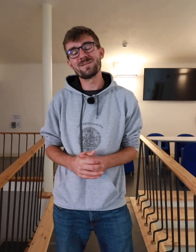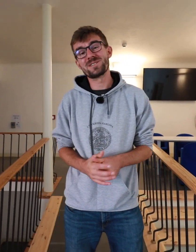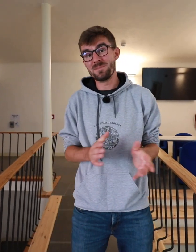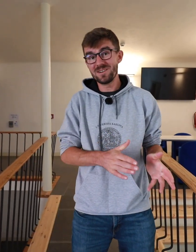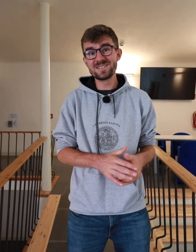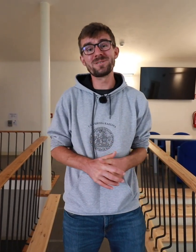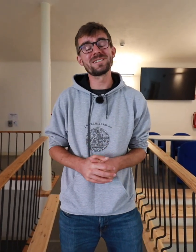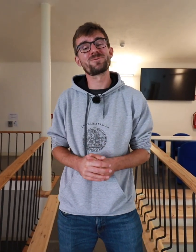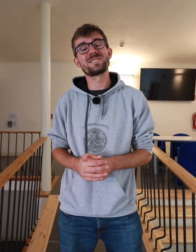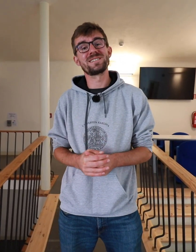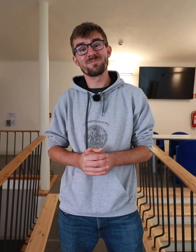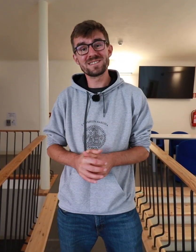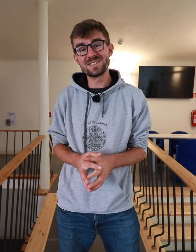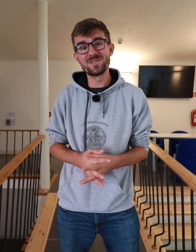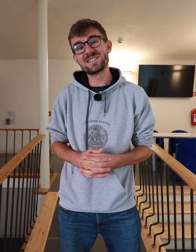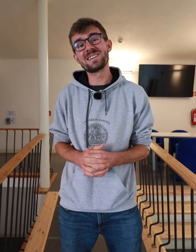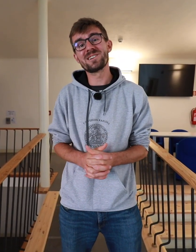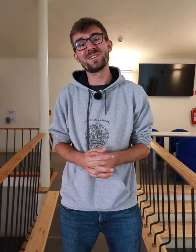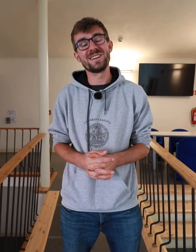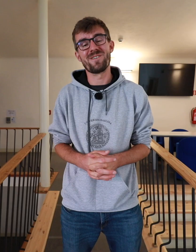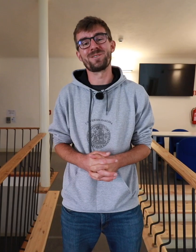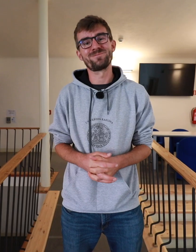To nám řekne bývalý student a současný zaměstnanec Univerzity Karlovy Ivan.